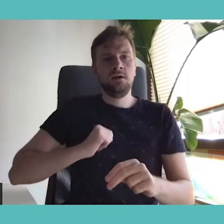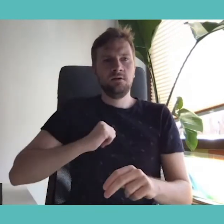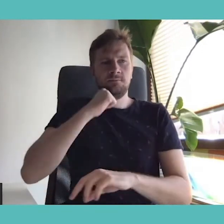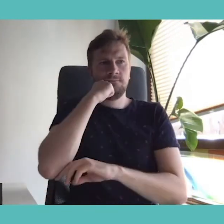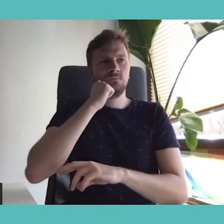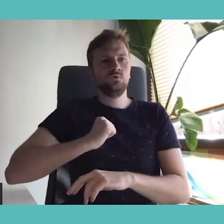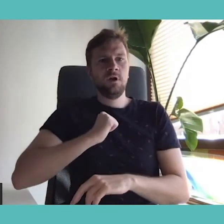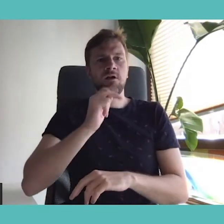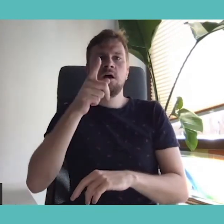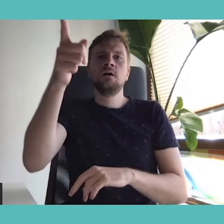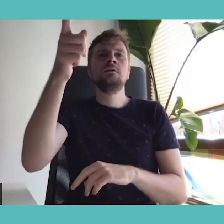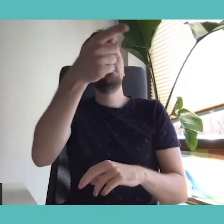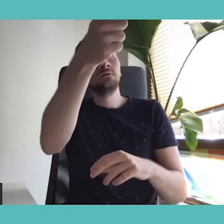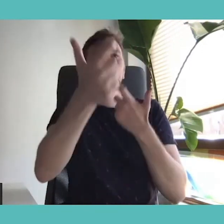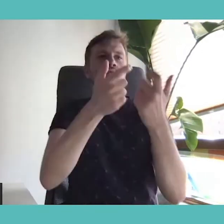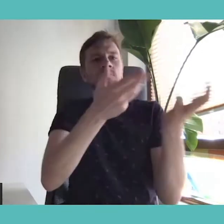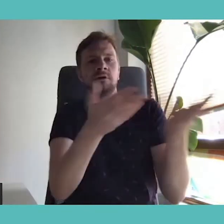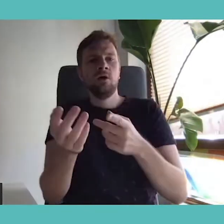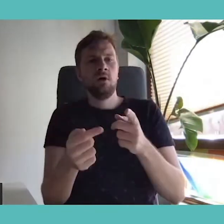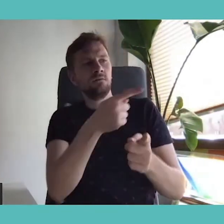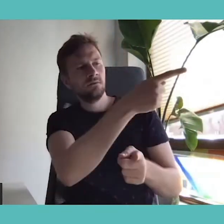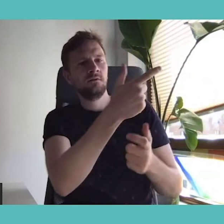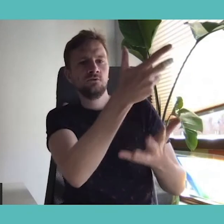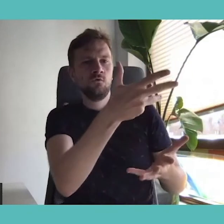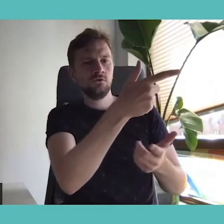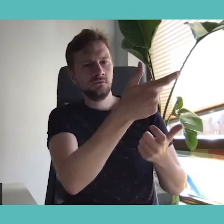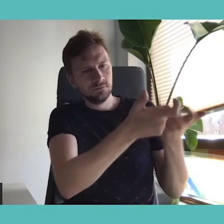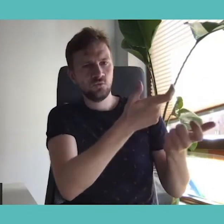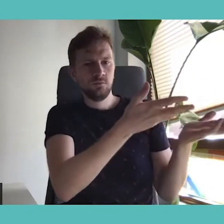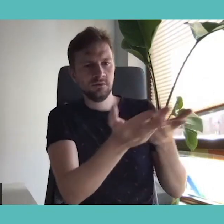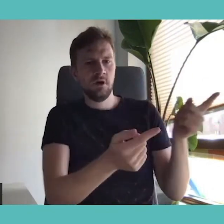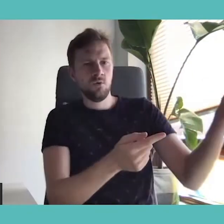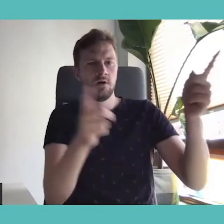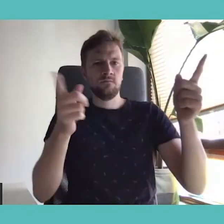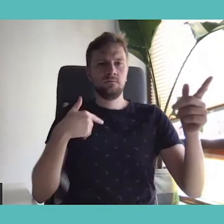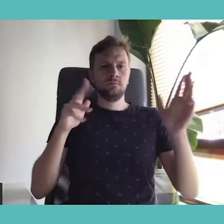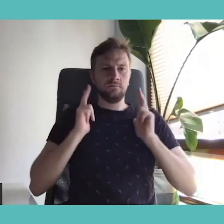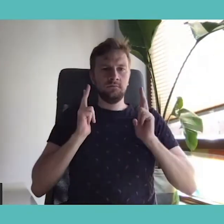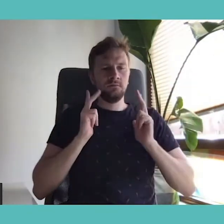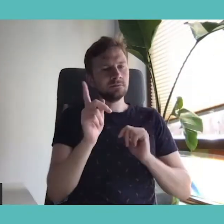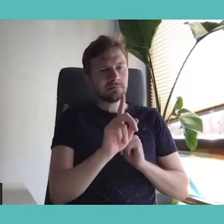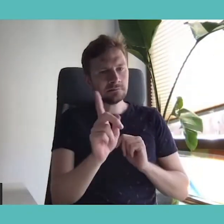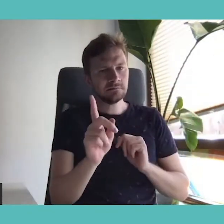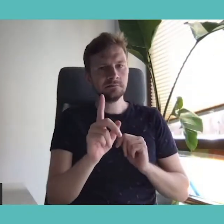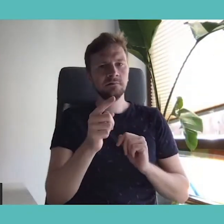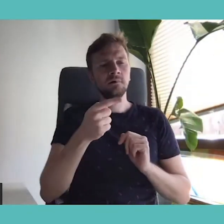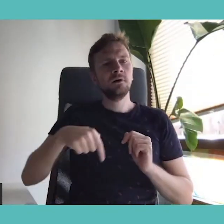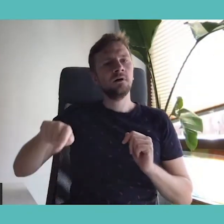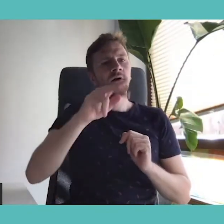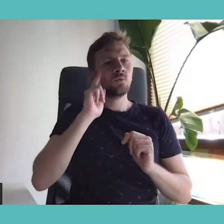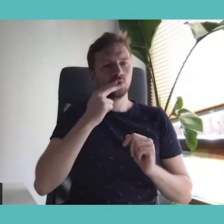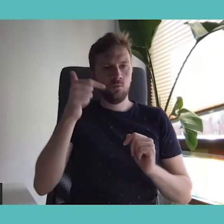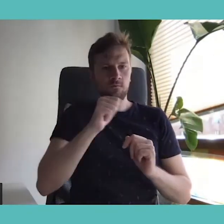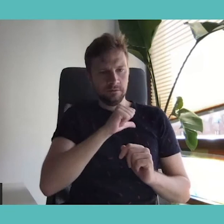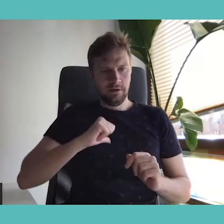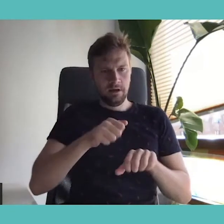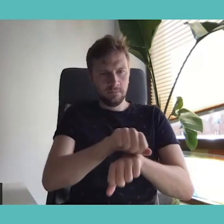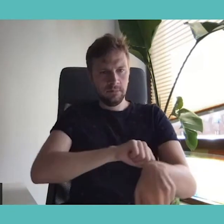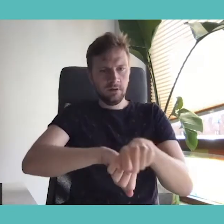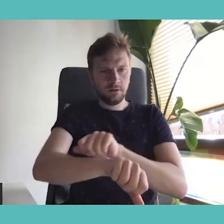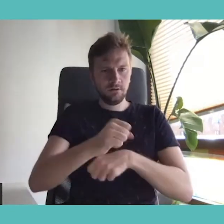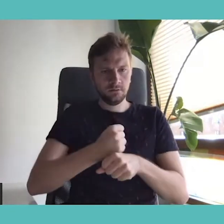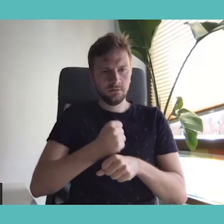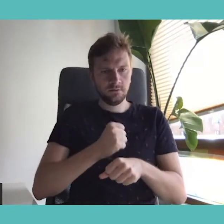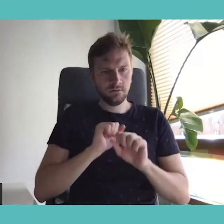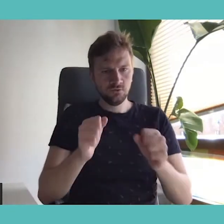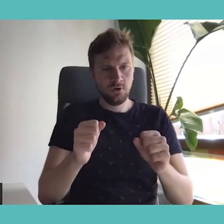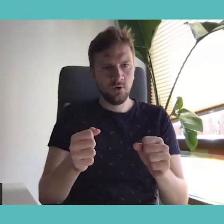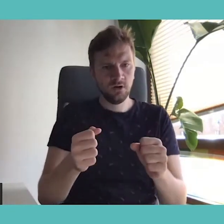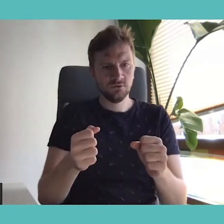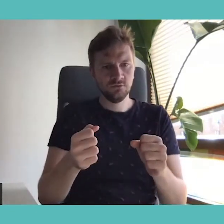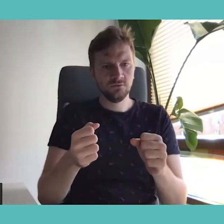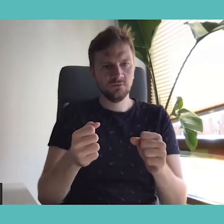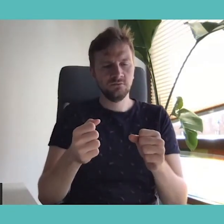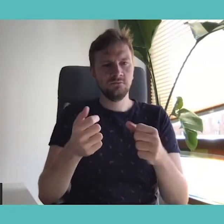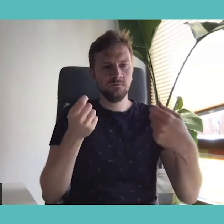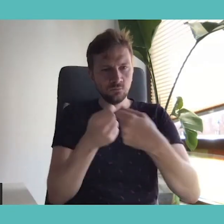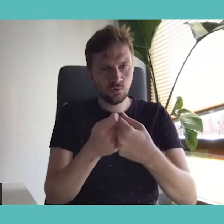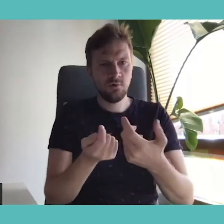Nie czekajmy, aż ktoś coś zrobi za nas, musimy sami zakasać rękawy i zacząć współdziałać.